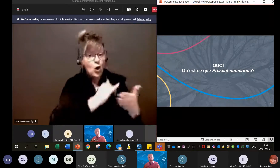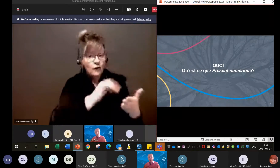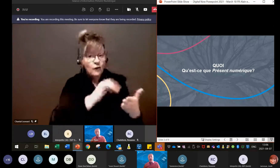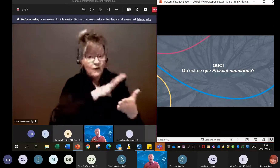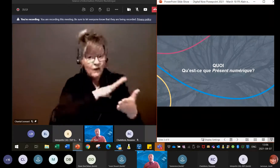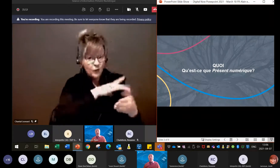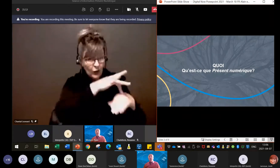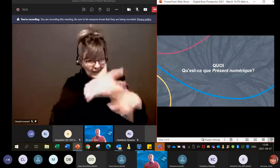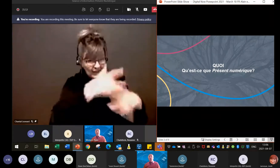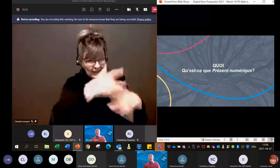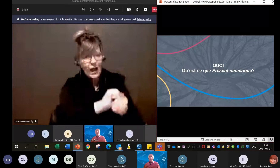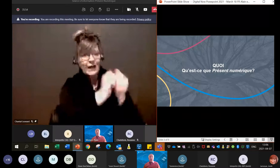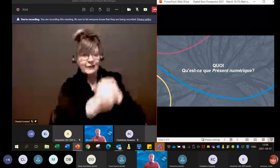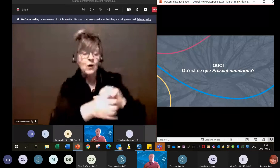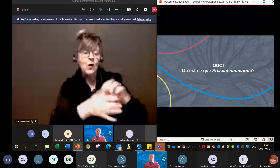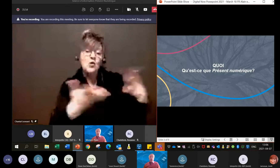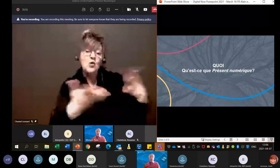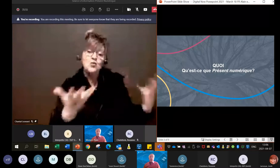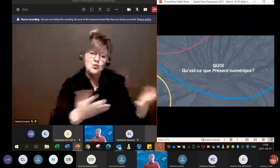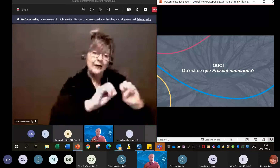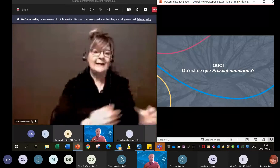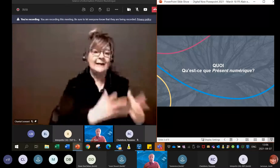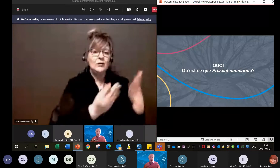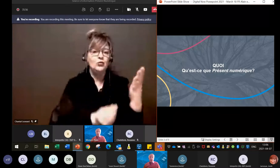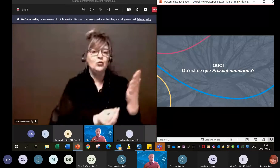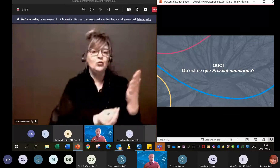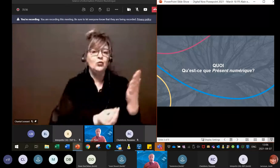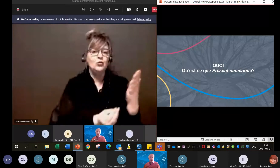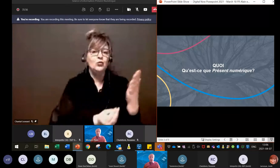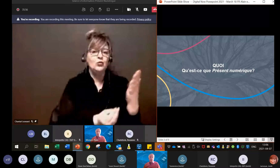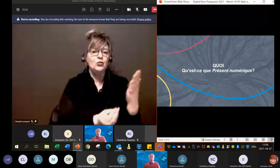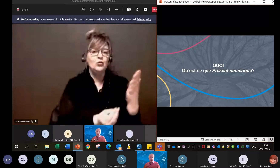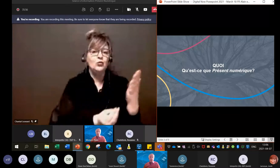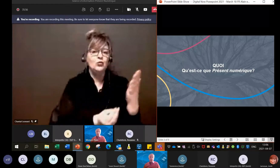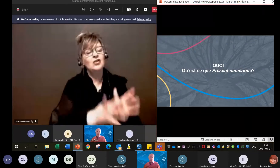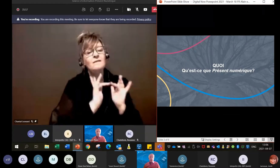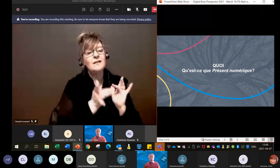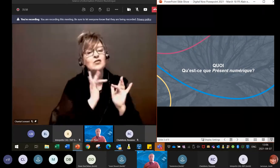nouvelles afin de les partager virtuellement avec